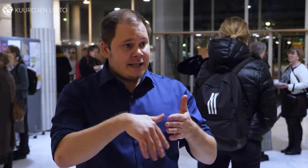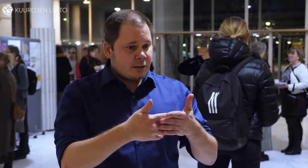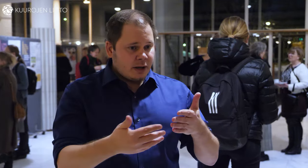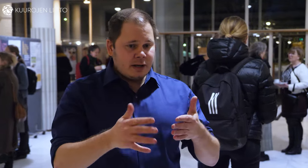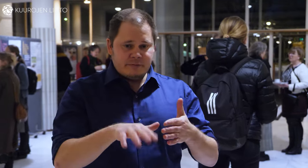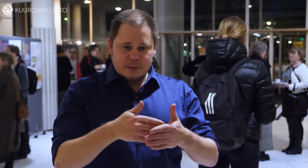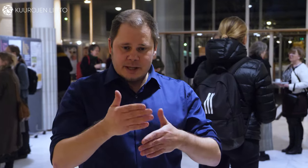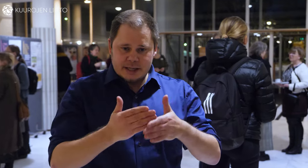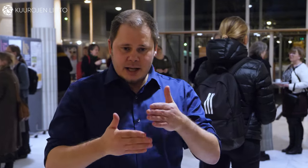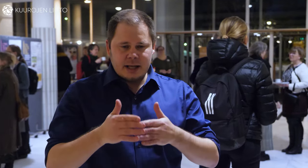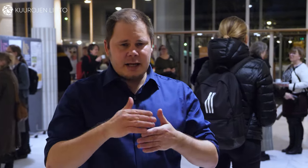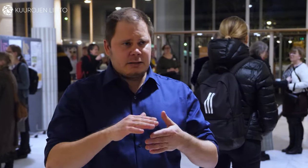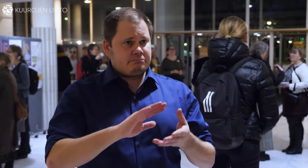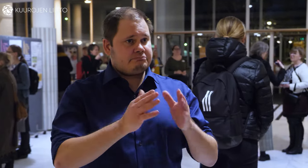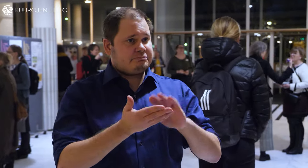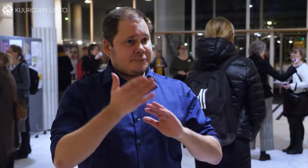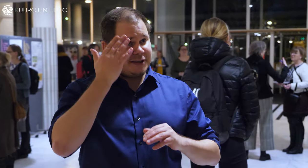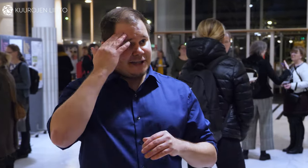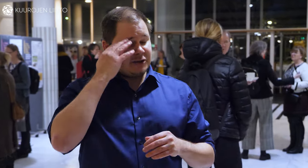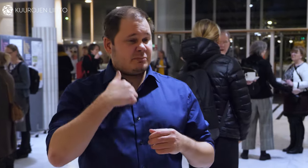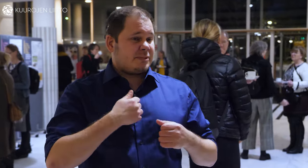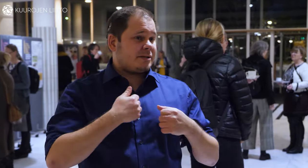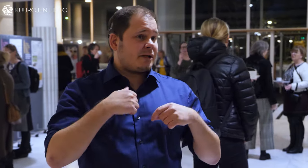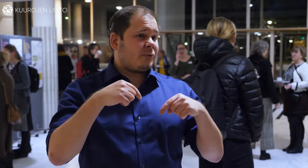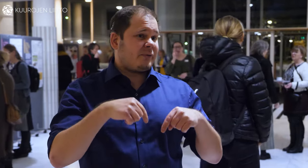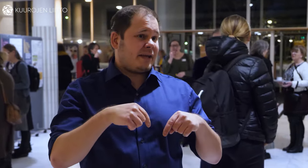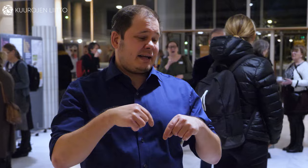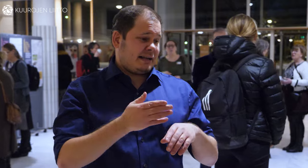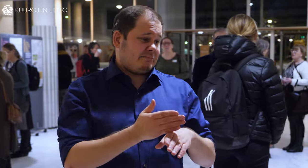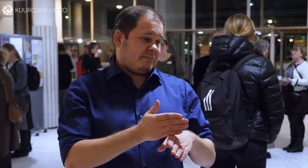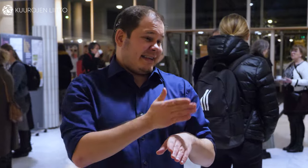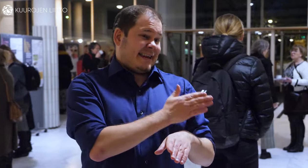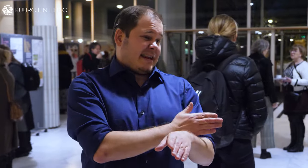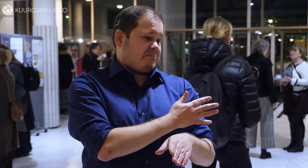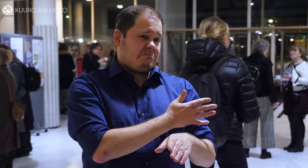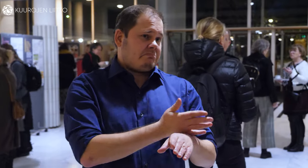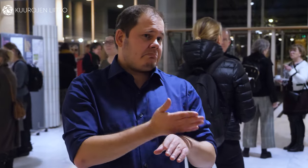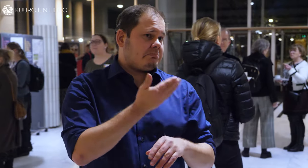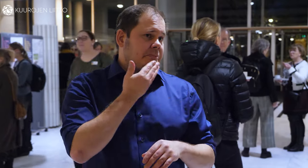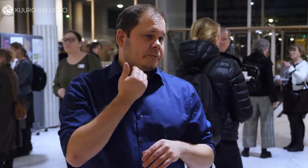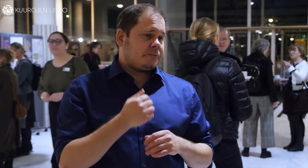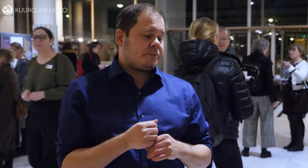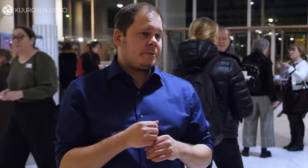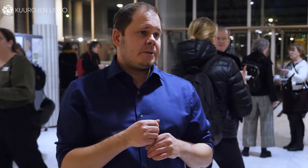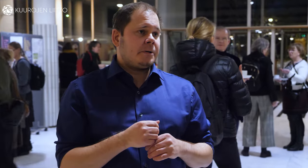viittomakieleen ja sen rakenteeseen sekä moneen muuhun asiaan, - joista en tiennyt mitään ennen kuin tulin tänne.